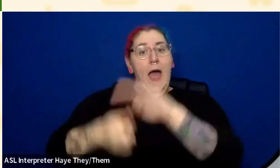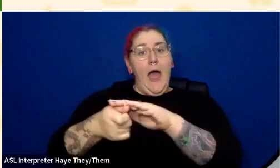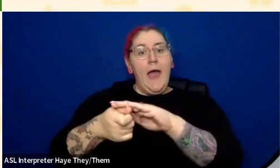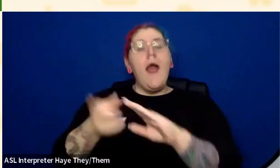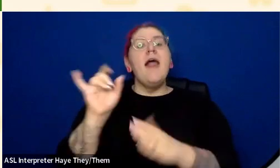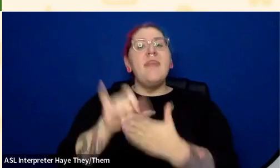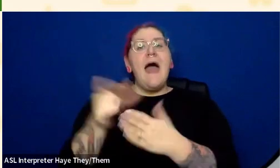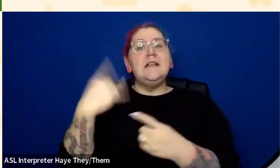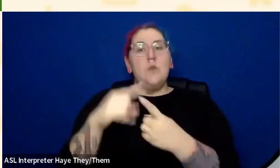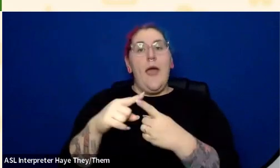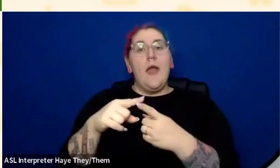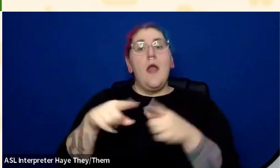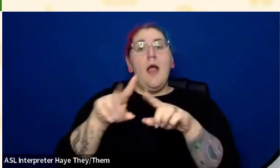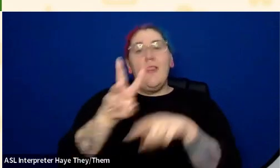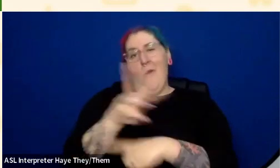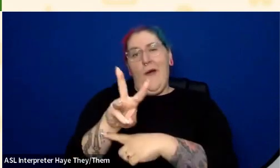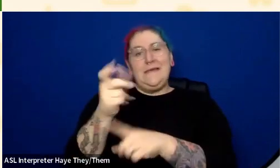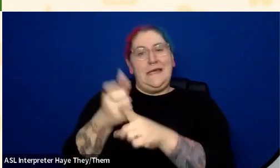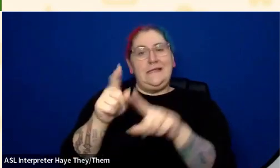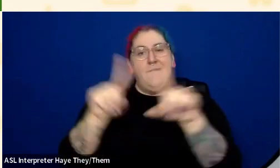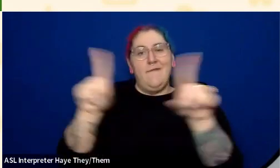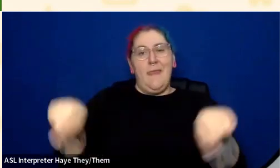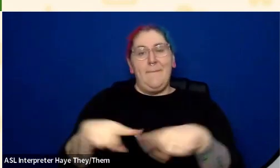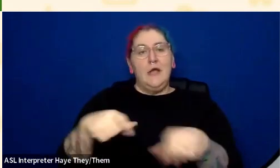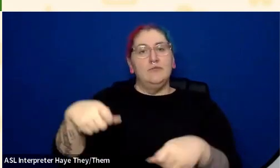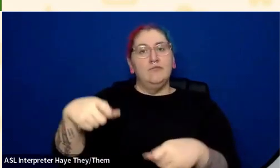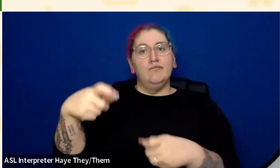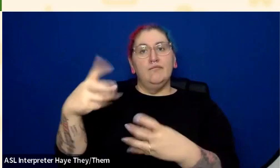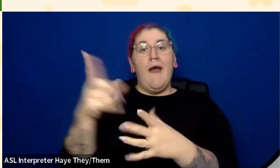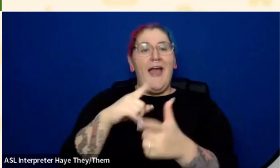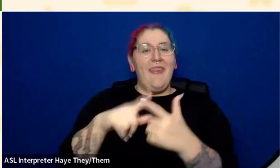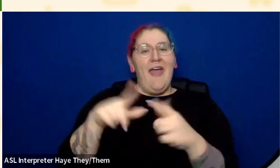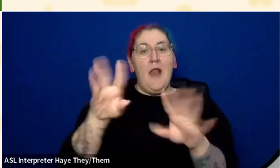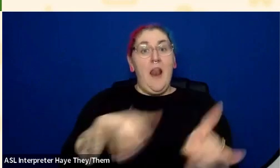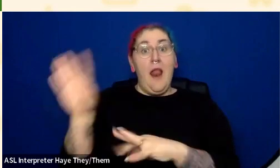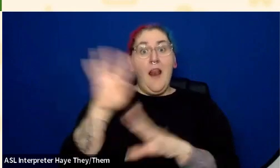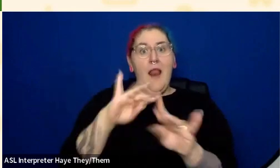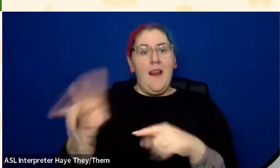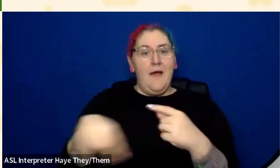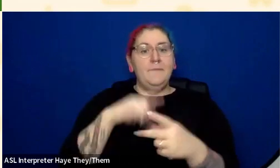Entonces, carga de contenido, carga de páginas, cualquier cosa por el estilo. La animación de la interacción es el usuario iniciando la interacción